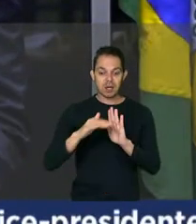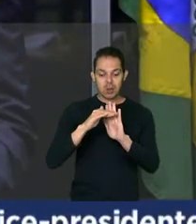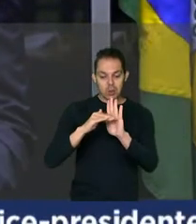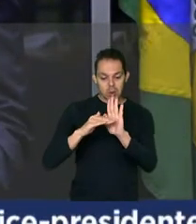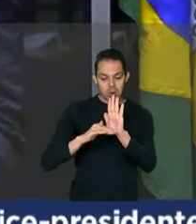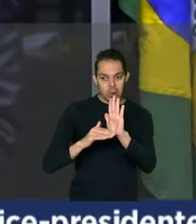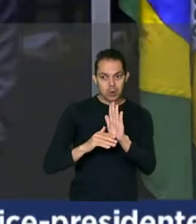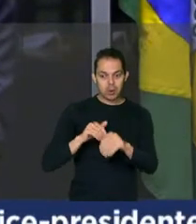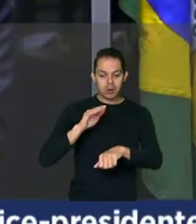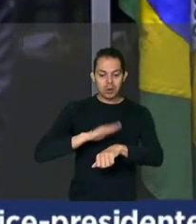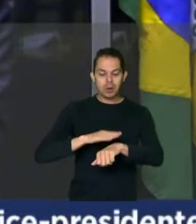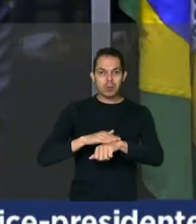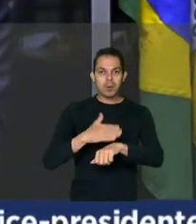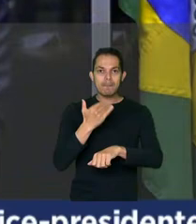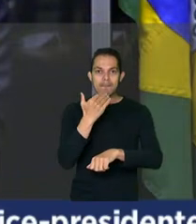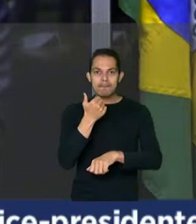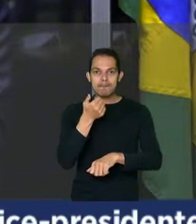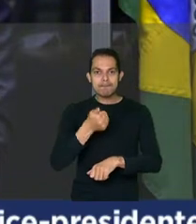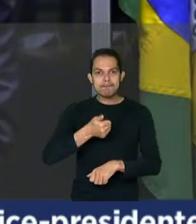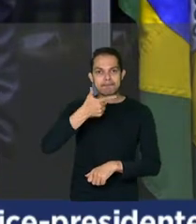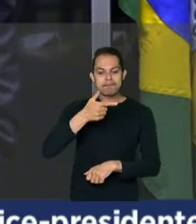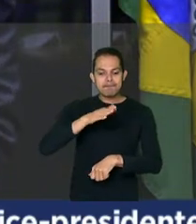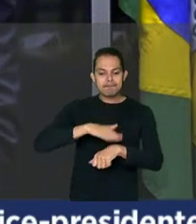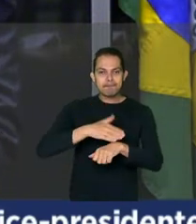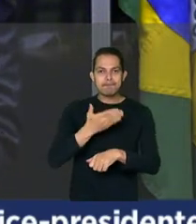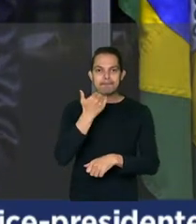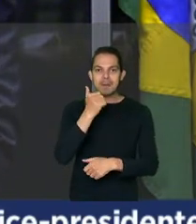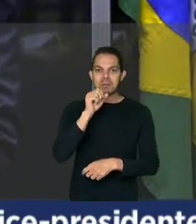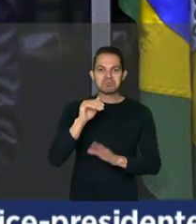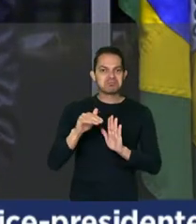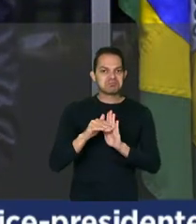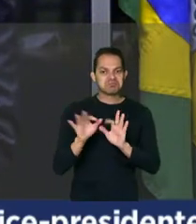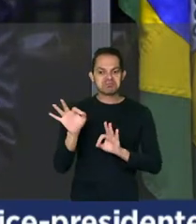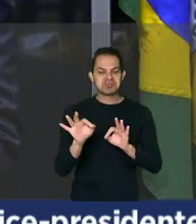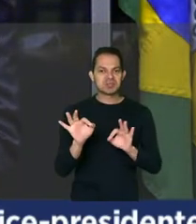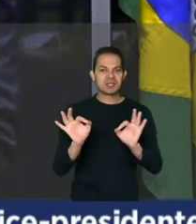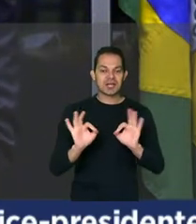SEIS, E NÃO PROGRAMEI DIREITO O MOMENTO DA PARADA DO ALMOÇ O. EM DETERMINADO MOMENTO AS